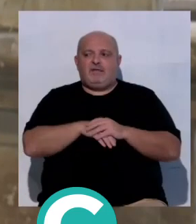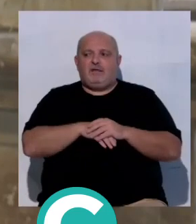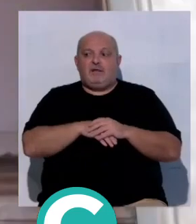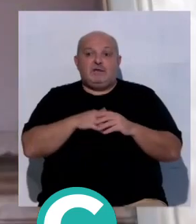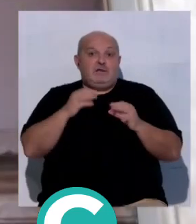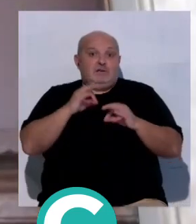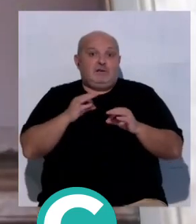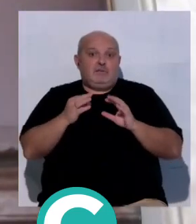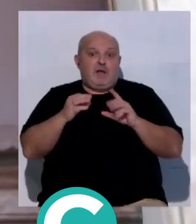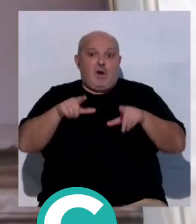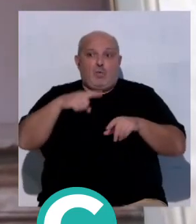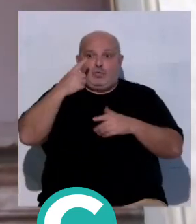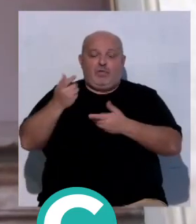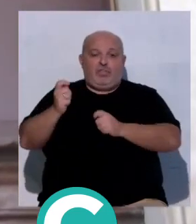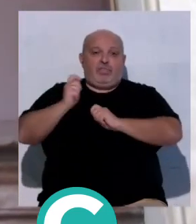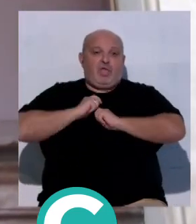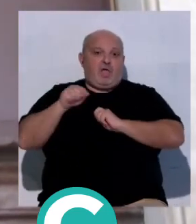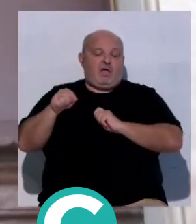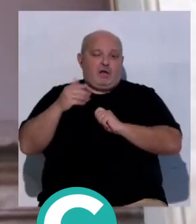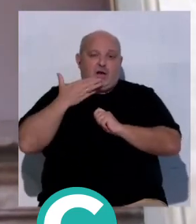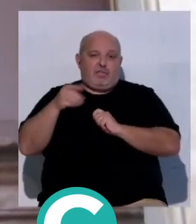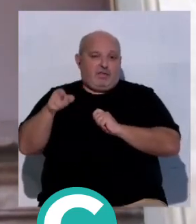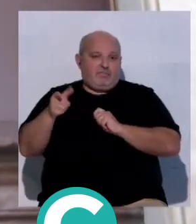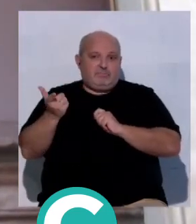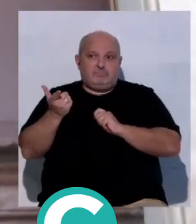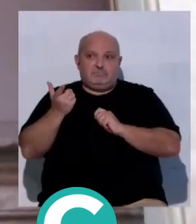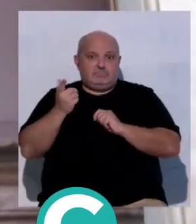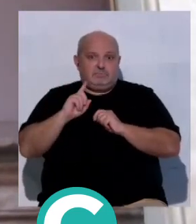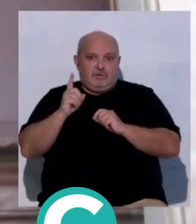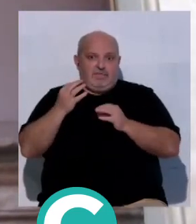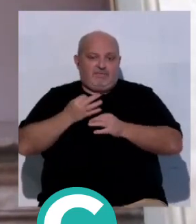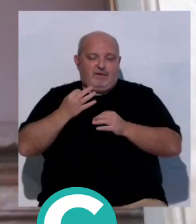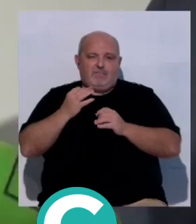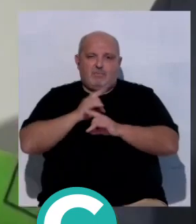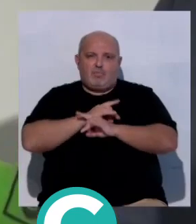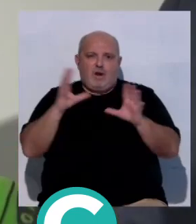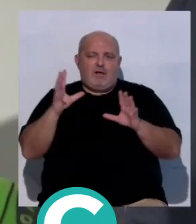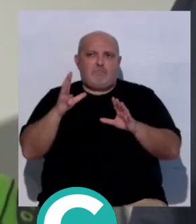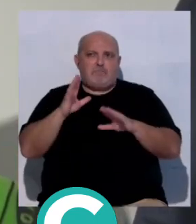contara con el aula de cultura del carnaval no es que estaríamos cojos Sería para para